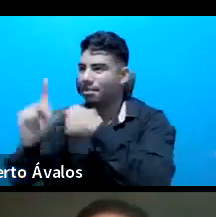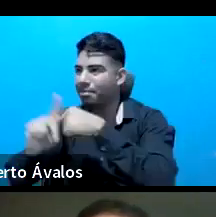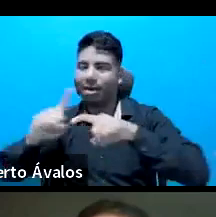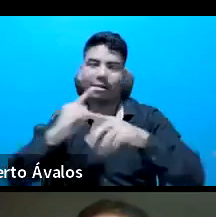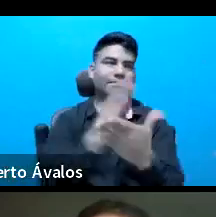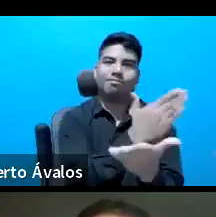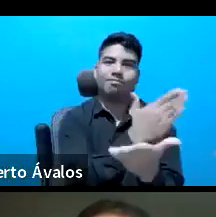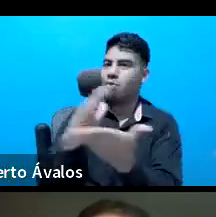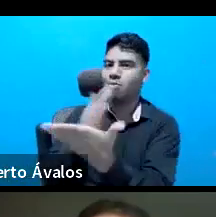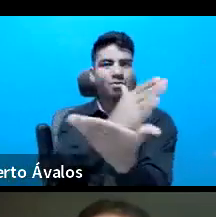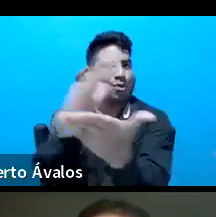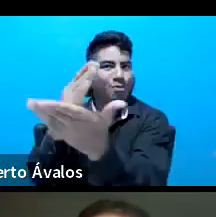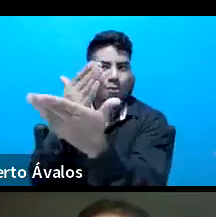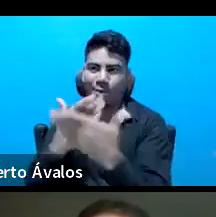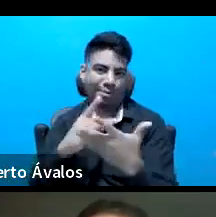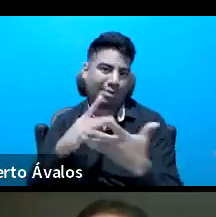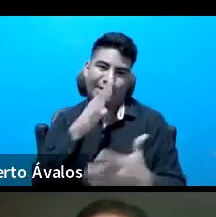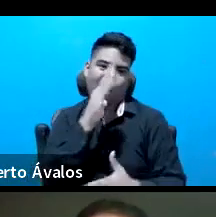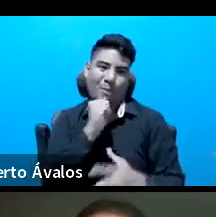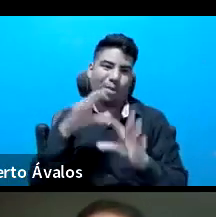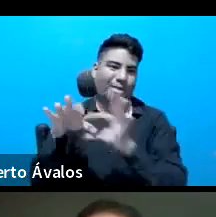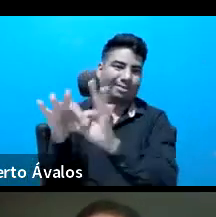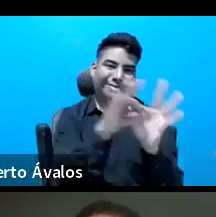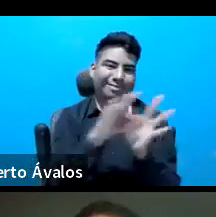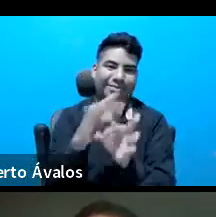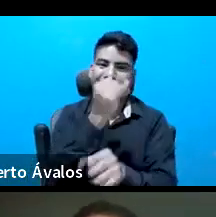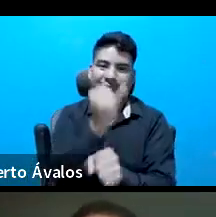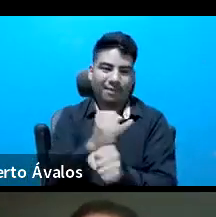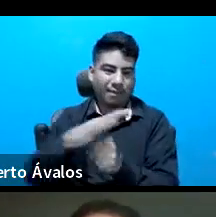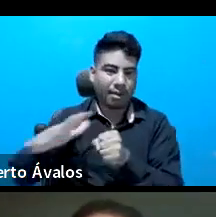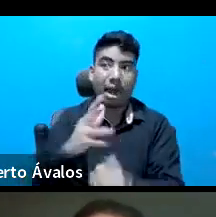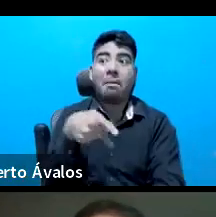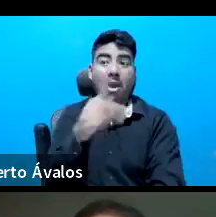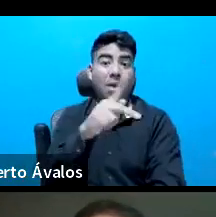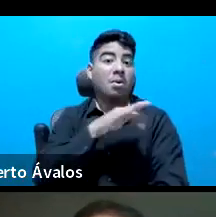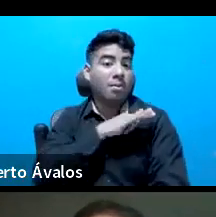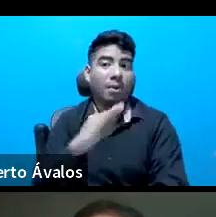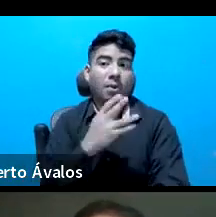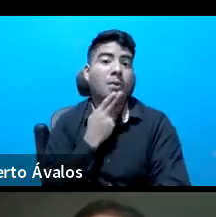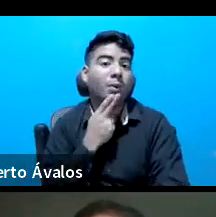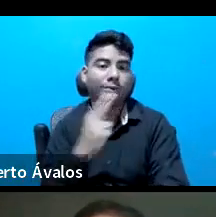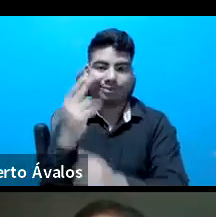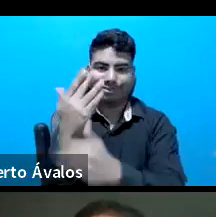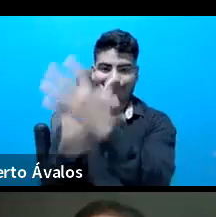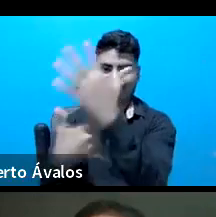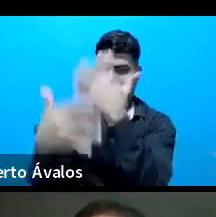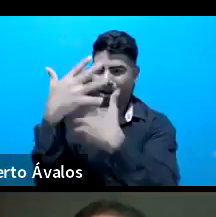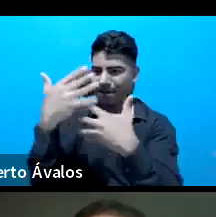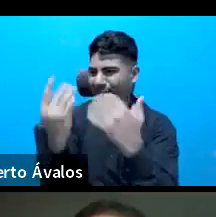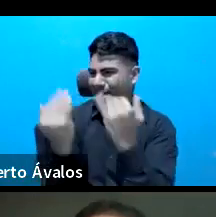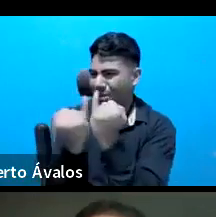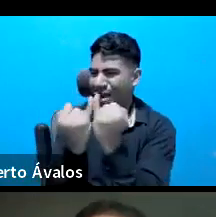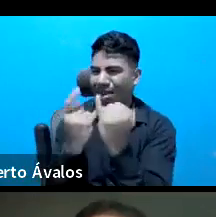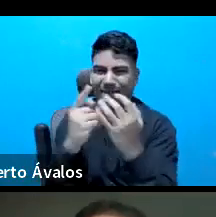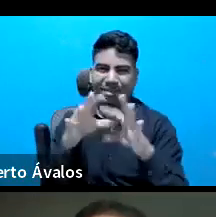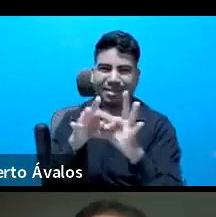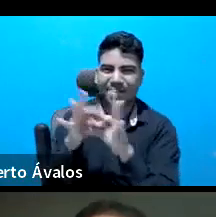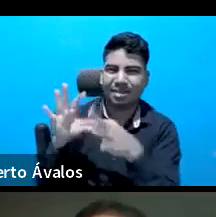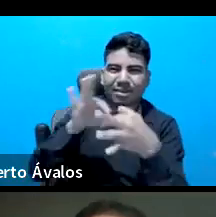hacer es, hacer es como elementos er es es como elementos. Que tienen elementos de las lenguas de señas que se parecen